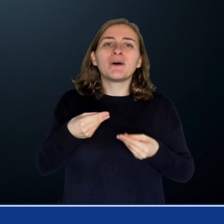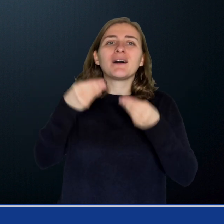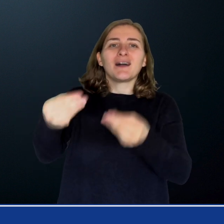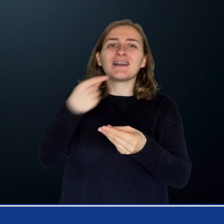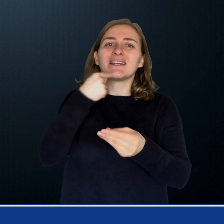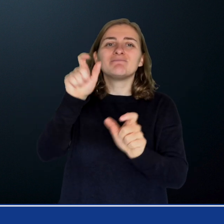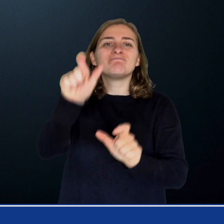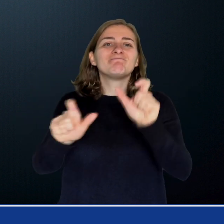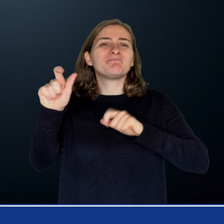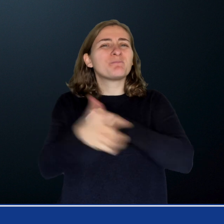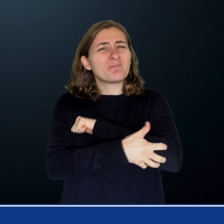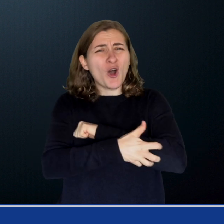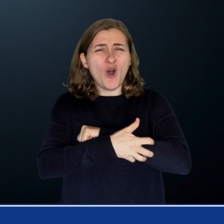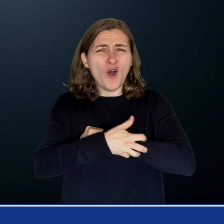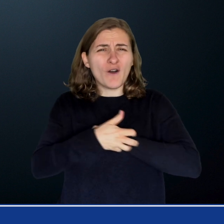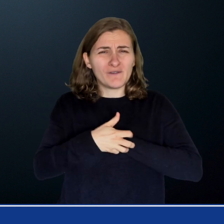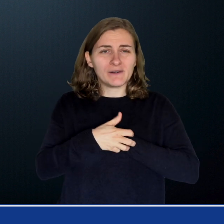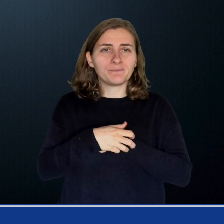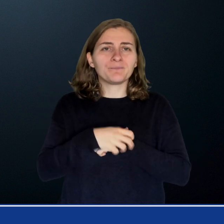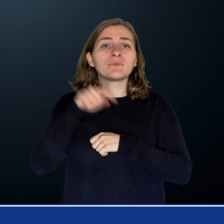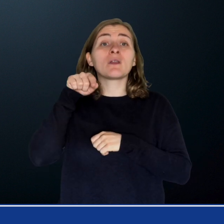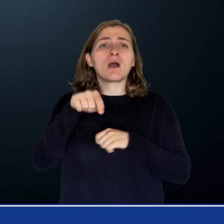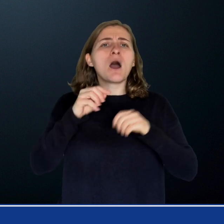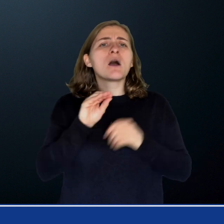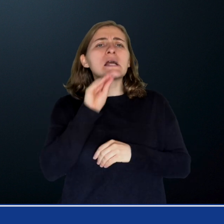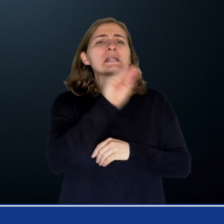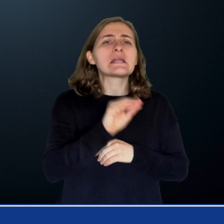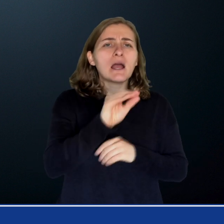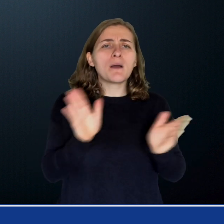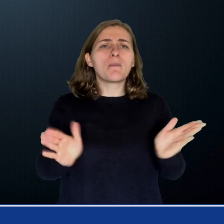a soggetti in condizioni di povertà assoluta,